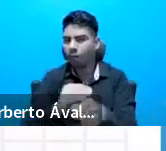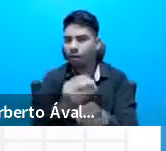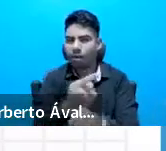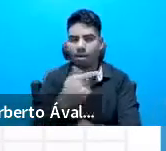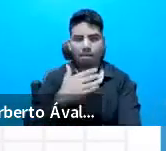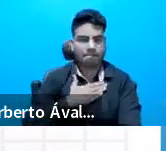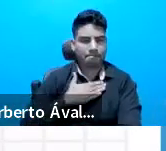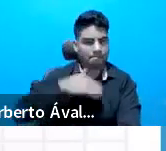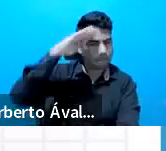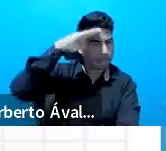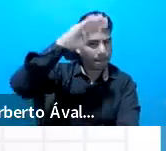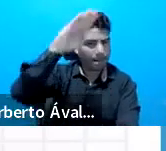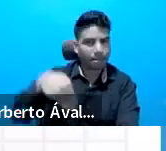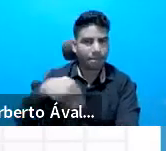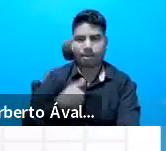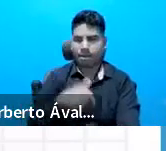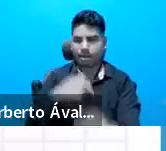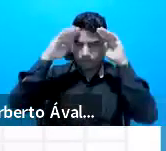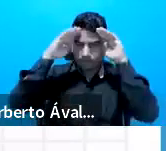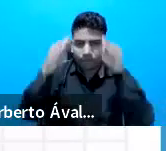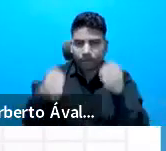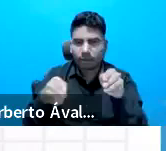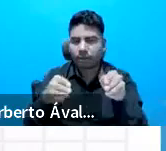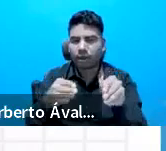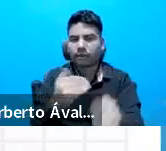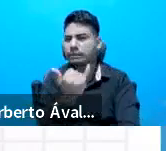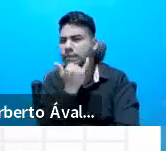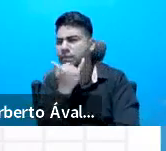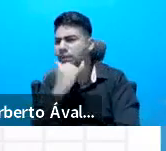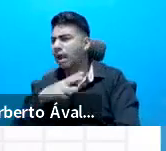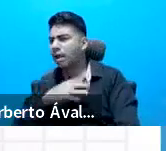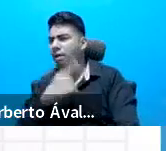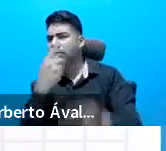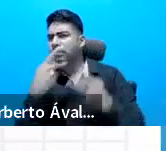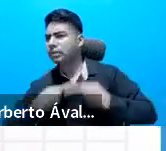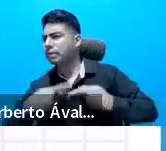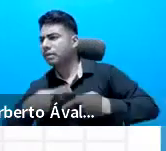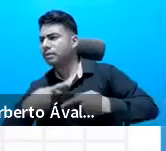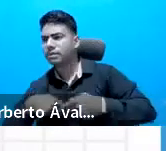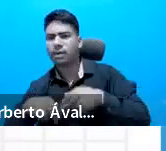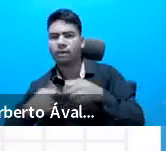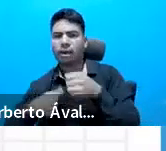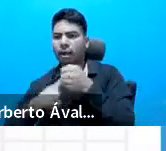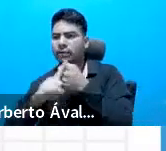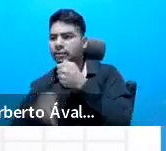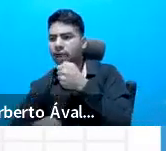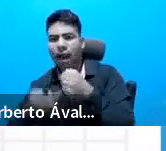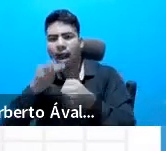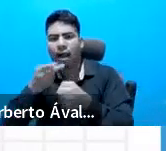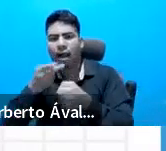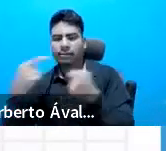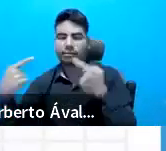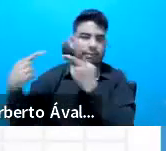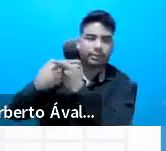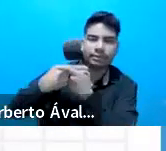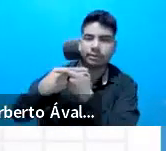en Hay que hay que hay que darte Hay que hay que hay que ver ahí Se oye un micro es Se oye un micro de la maestría en